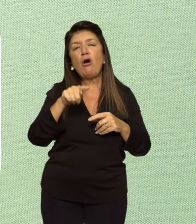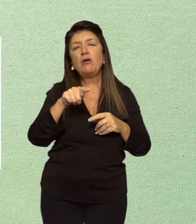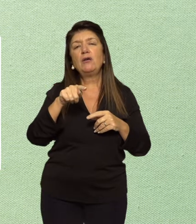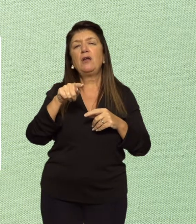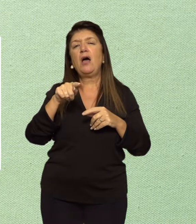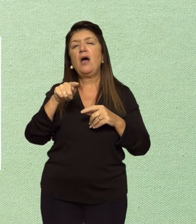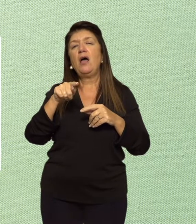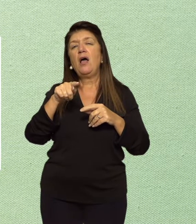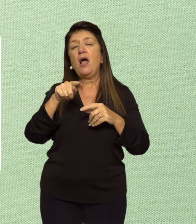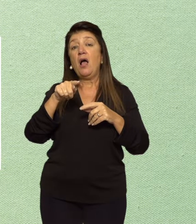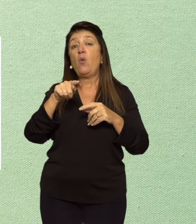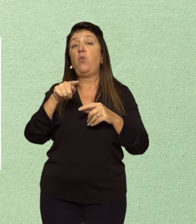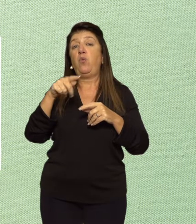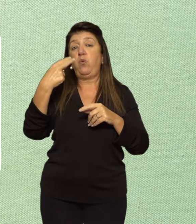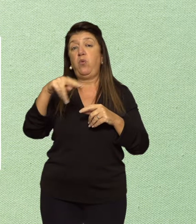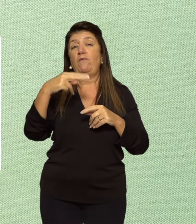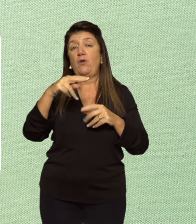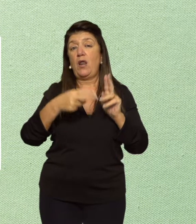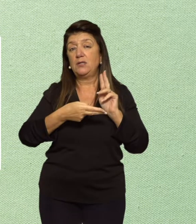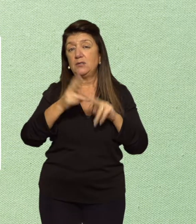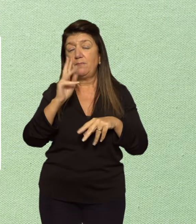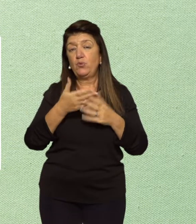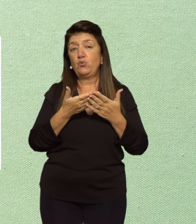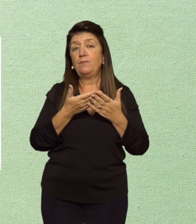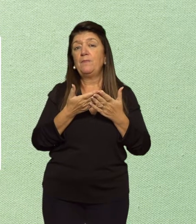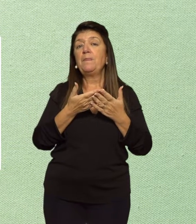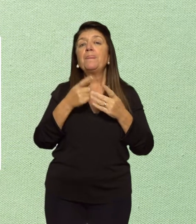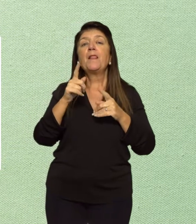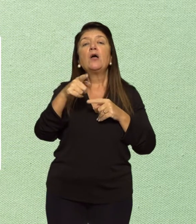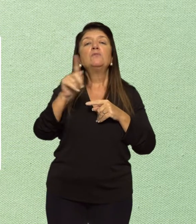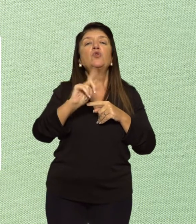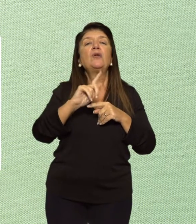tenere presente sicuramente. Sì esatto perché non è una violenza di genere come spesso diciamo, è